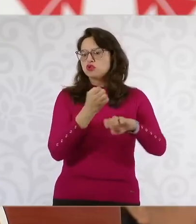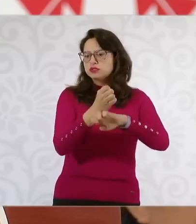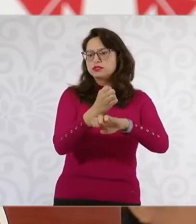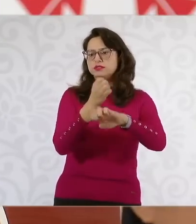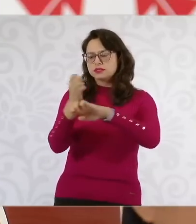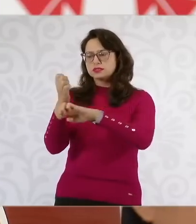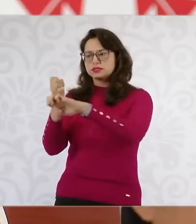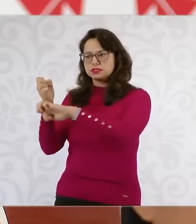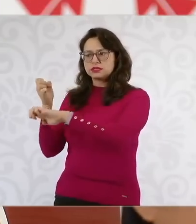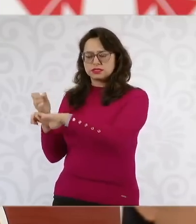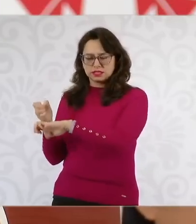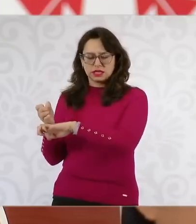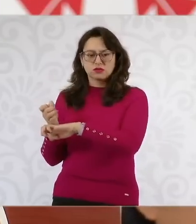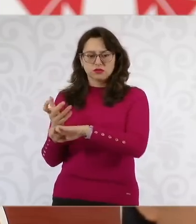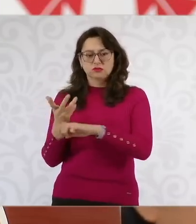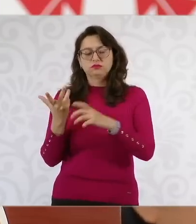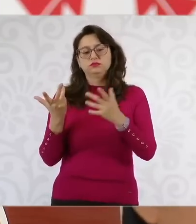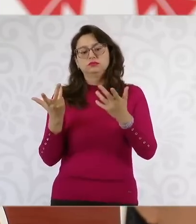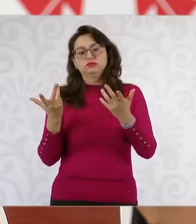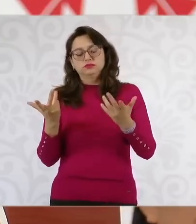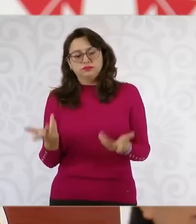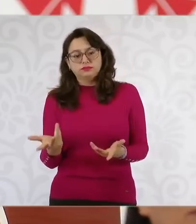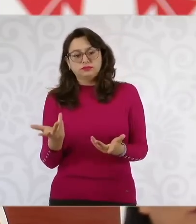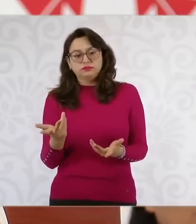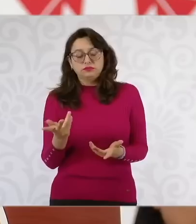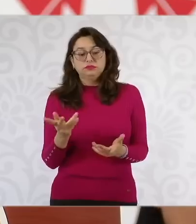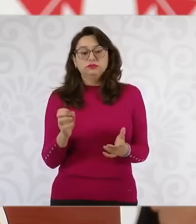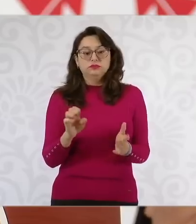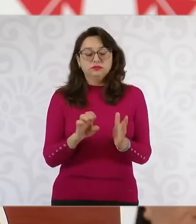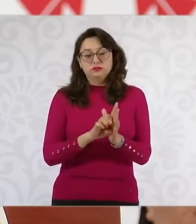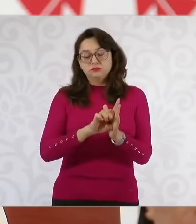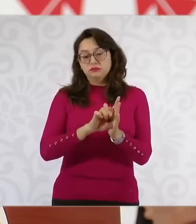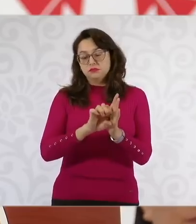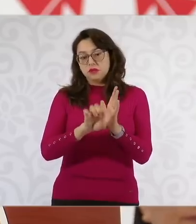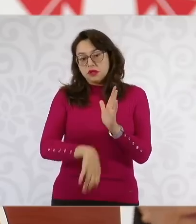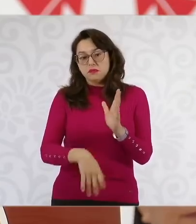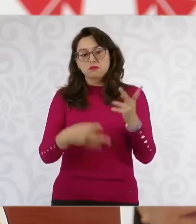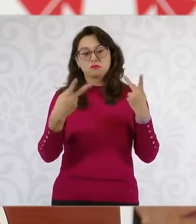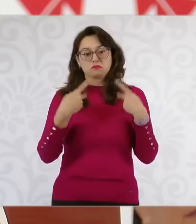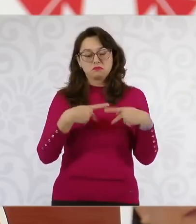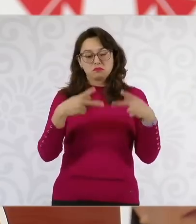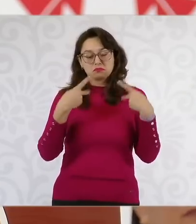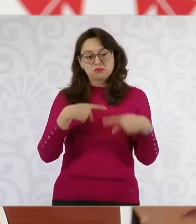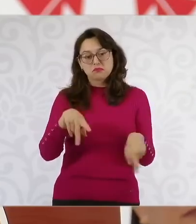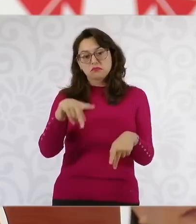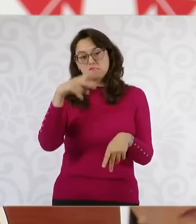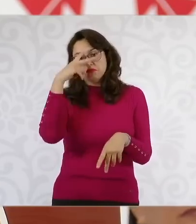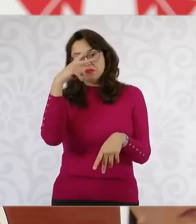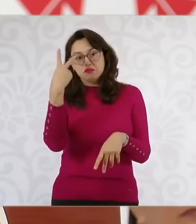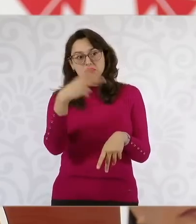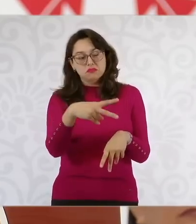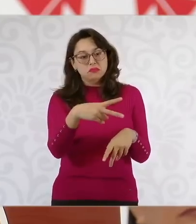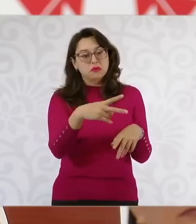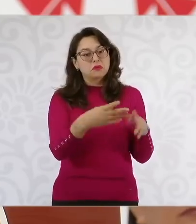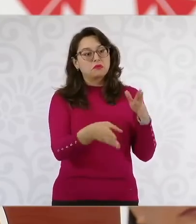por si un con nacional llega a México por la frontera pues muy probablemente querrá ir a su